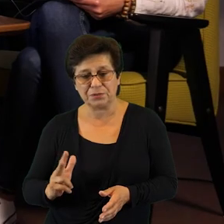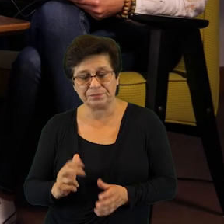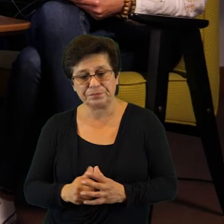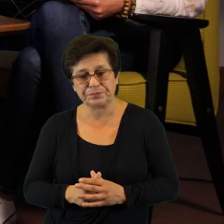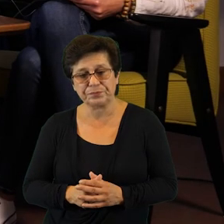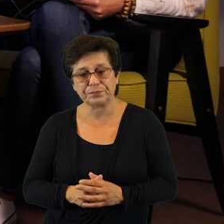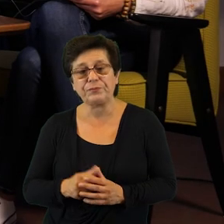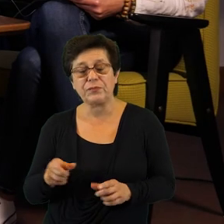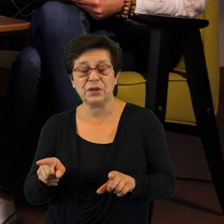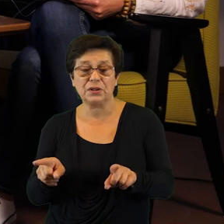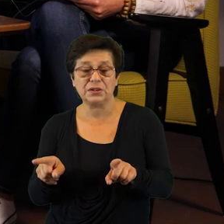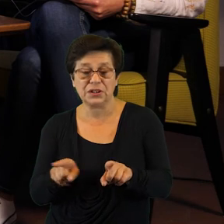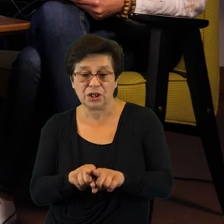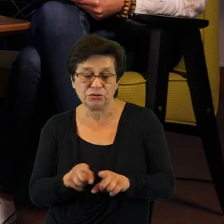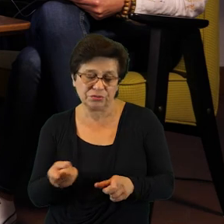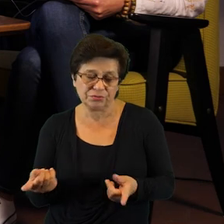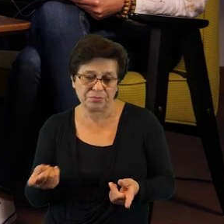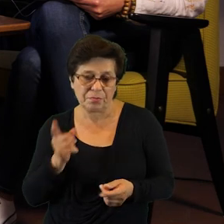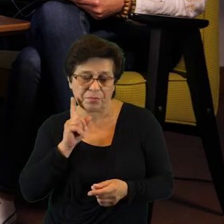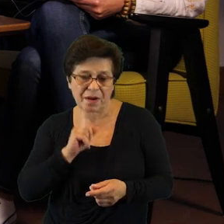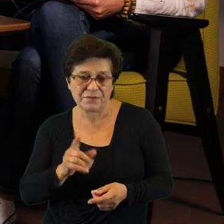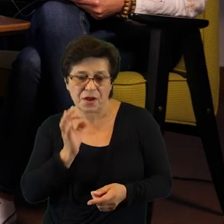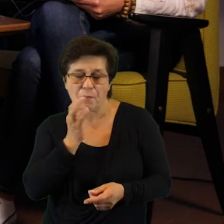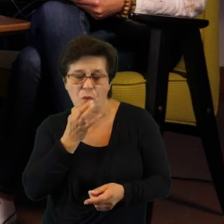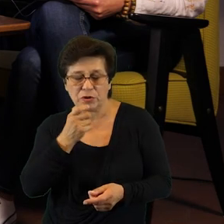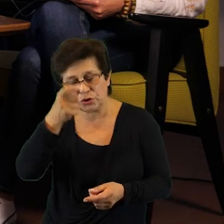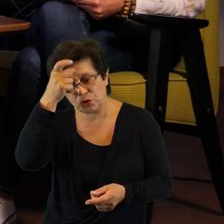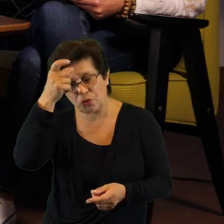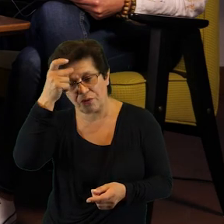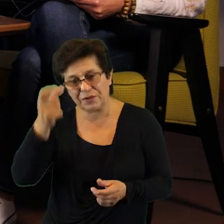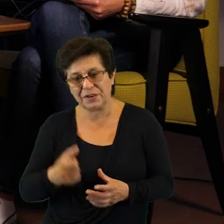Też pewnie, bo młody człowiek, bo otwarty umysł i tak dalej. Słonimski podobno był zakochany w Michniku.